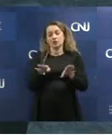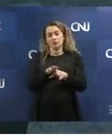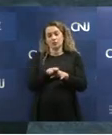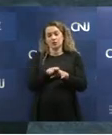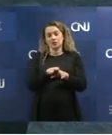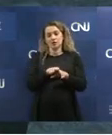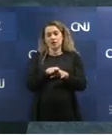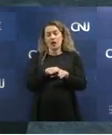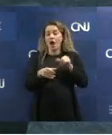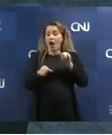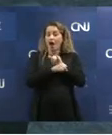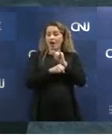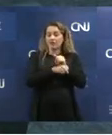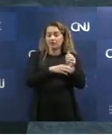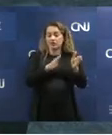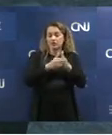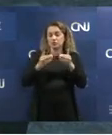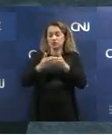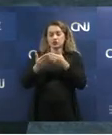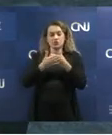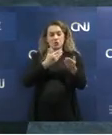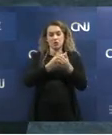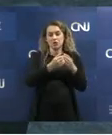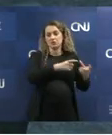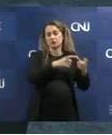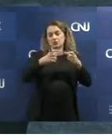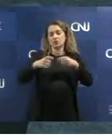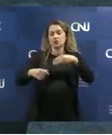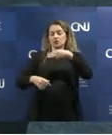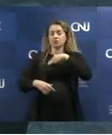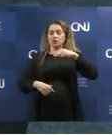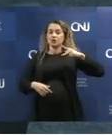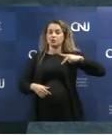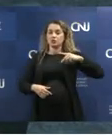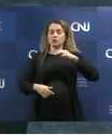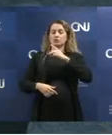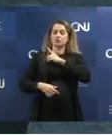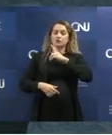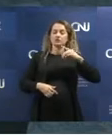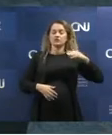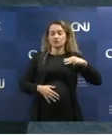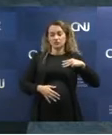acionamento de qualquer uma das partes do ministério por defensora Parece, à luz de todos esses elementos,